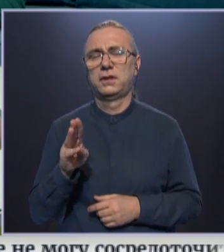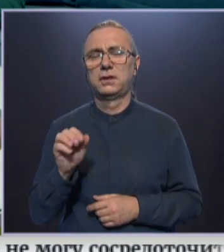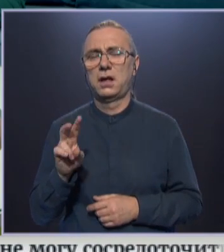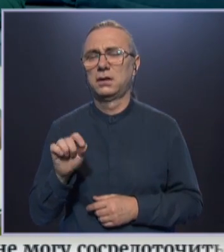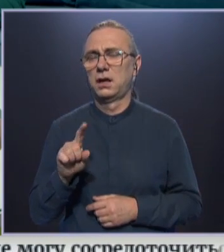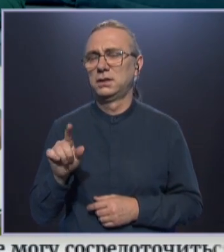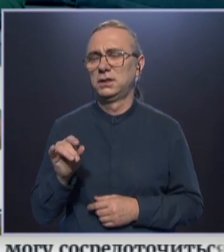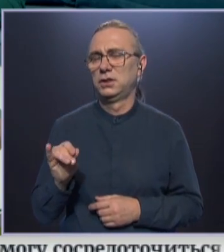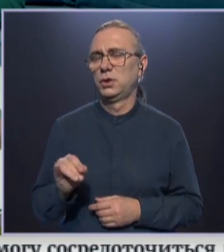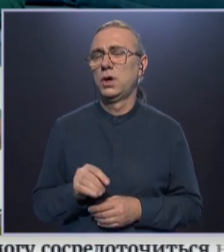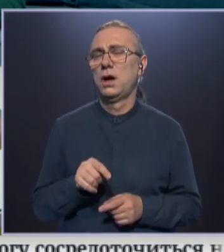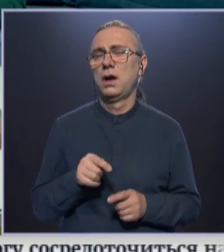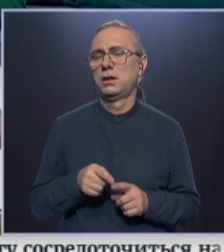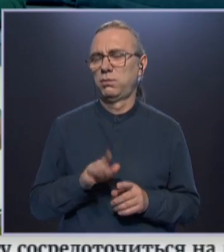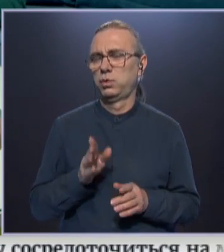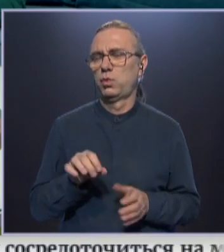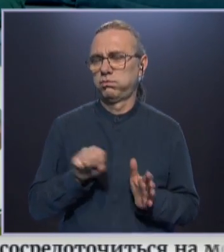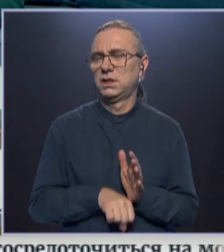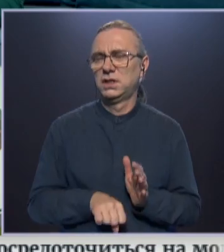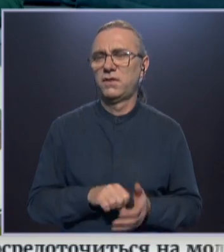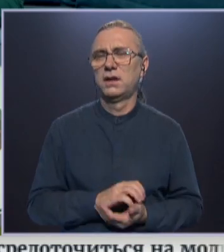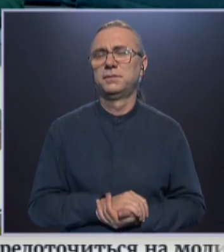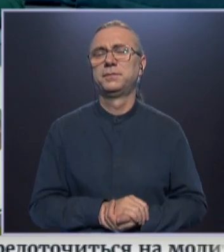спасибо спасибо за вопрос Не зря сказано в ветхом